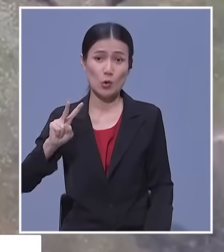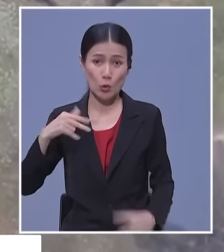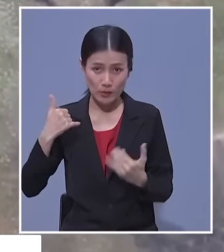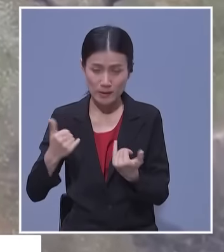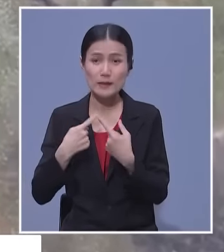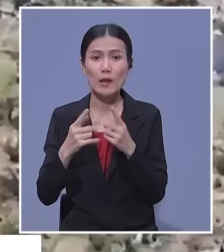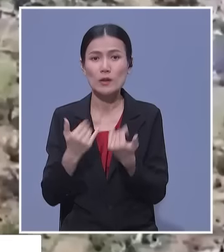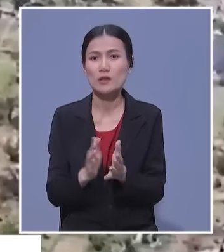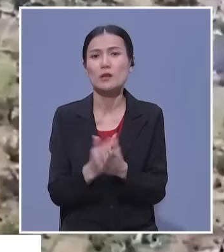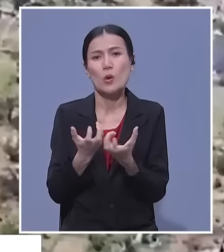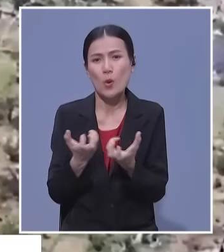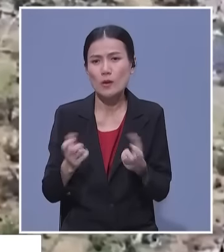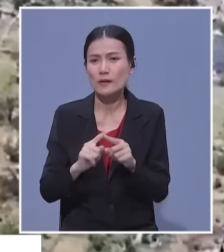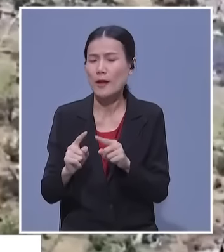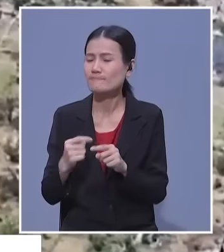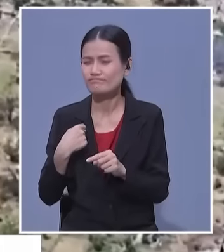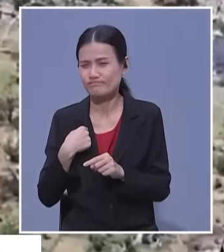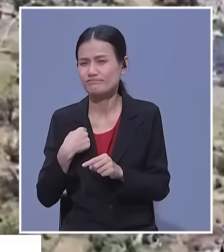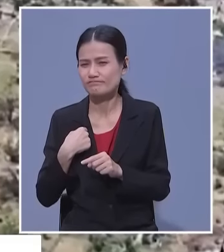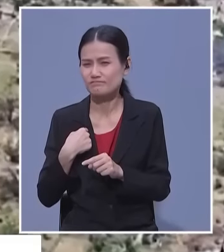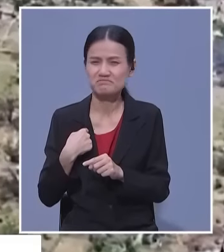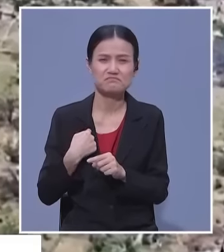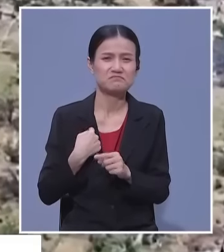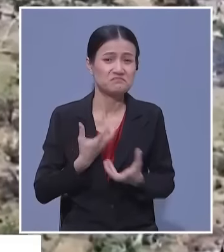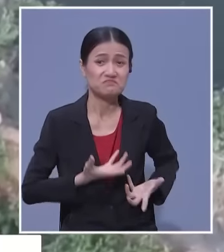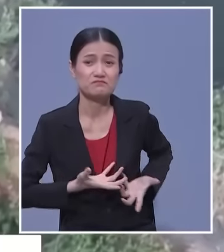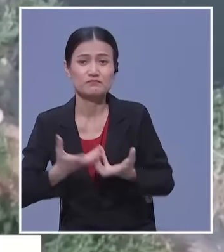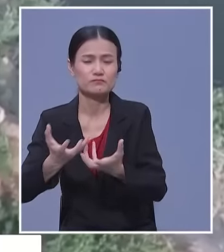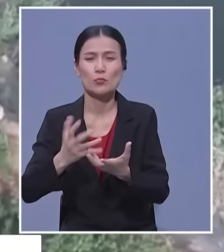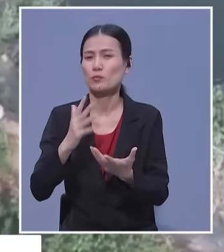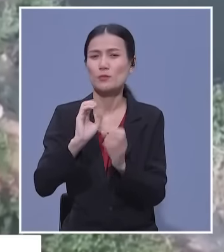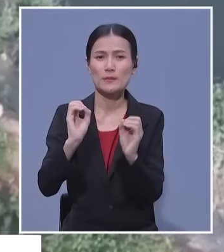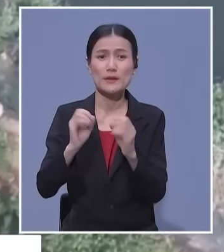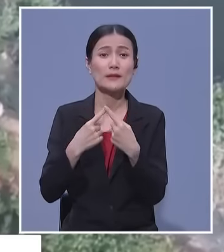ยูเครนด้วยเช่นเดียวกันแต่อย่างไรก็ตาม ค่ะยูเครนบอกว่าได้ใช้อาวุธที่ผลิตโดย